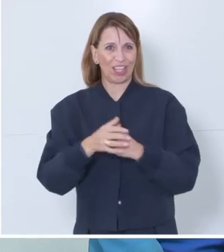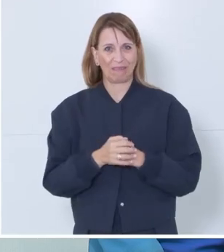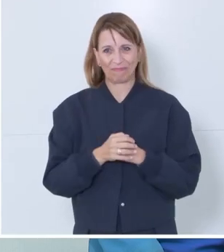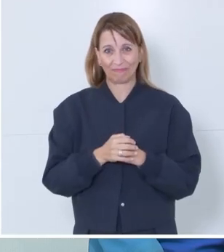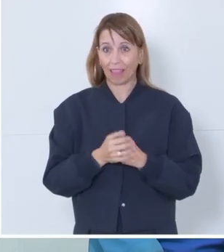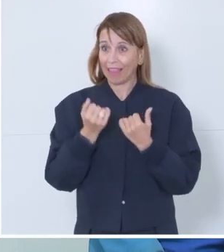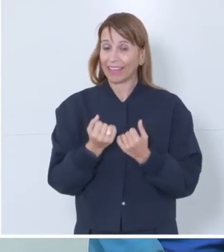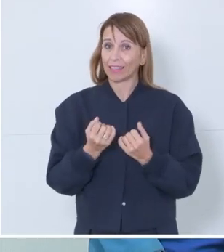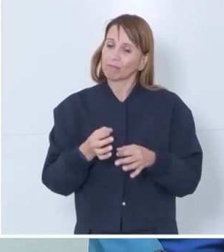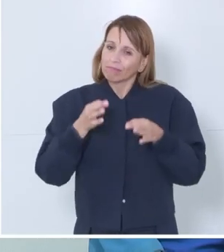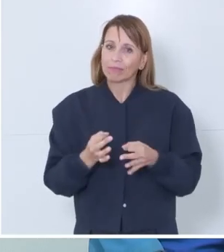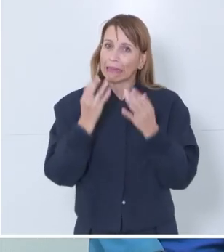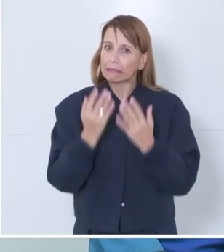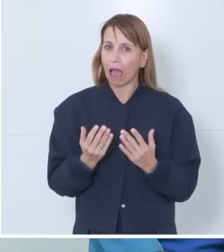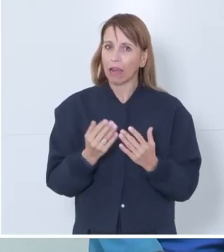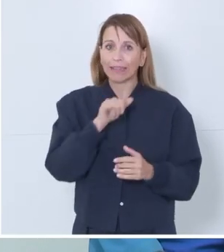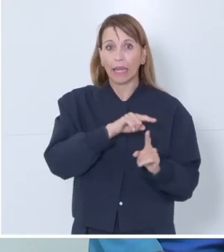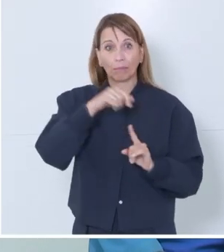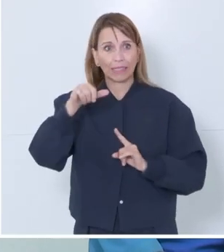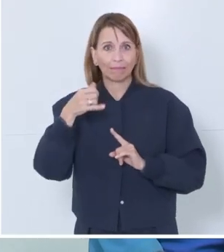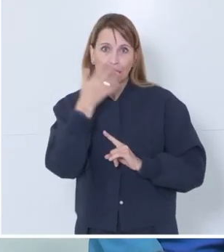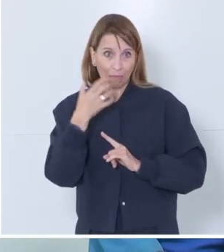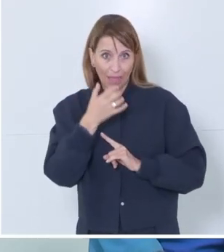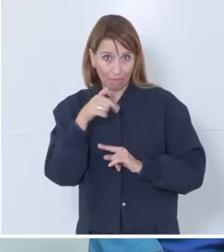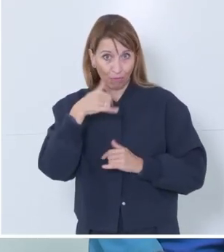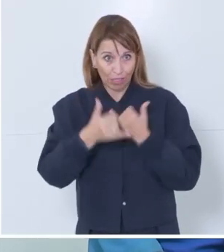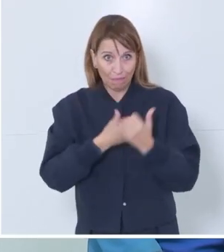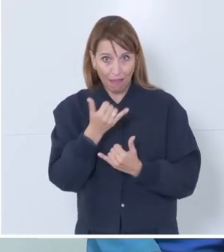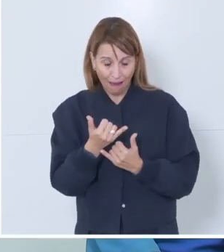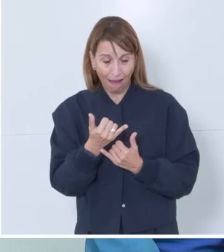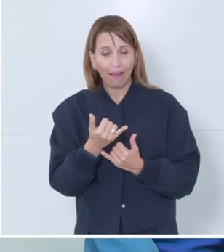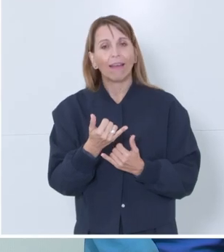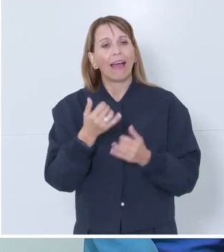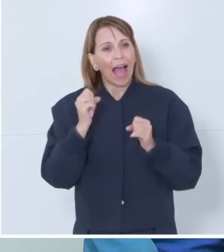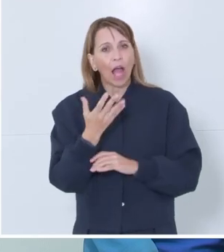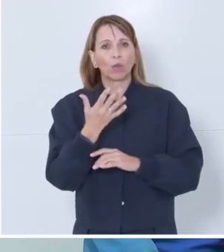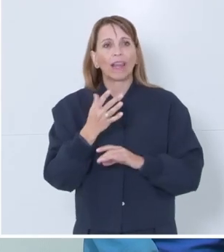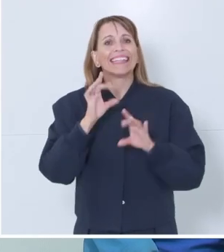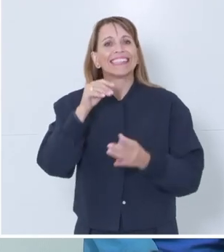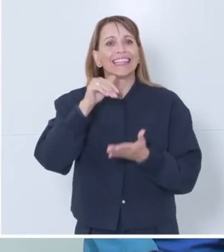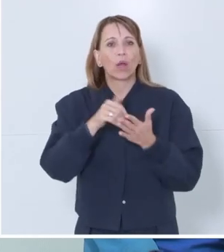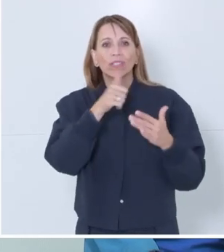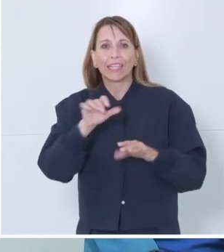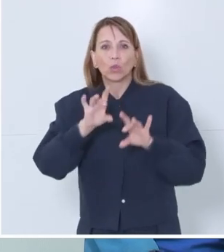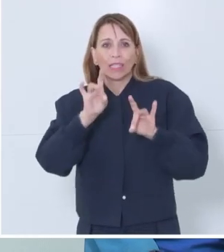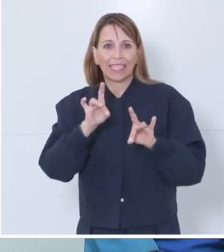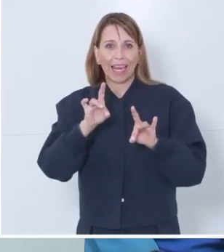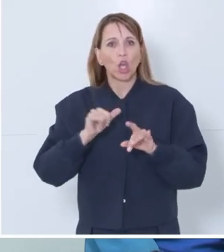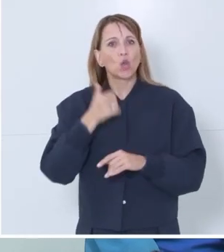von Jänner bis September dieses Jahrs. Es leisten aktuell 10.610 junge Männer ihren Zivildienst in